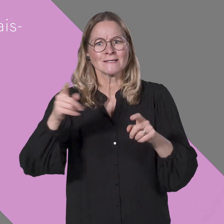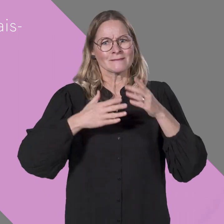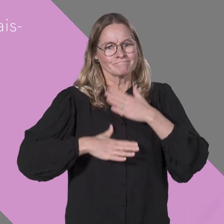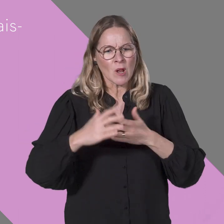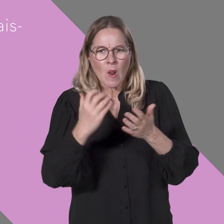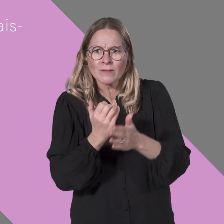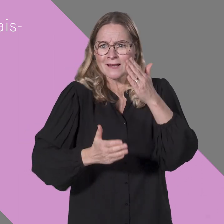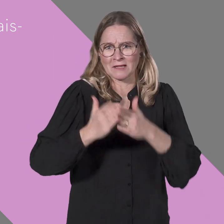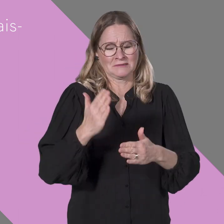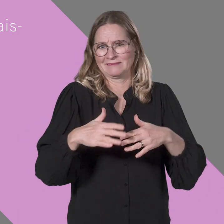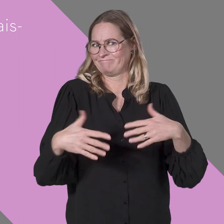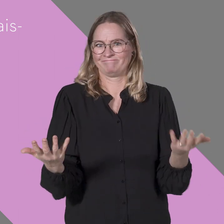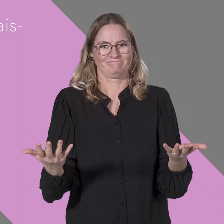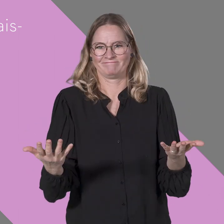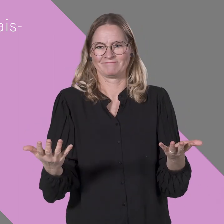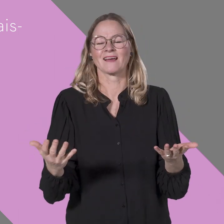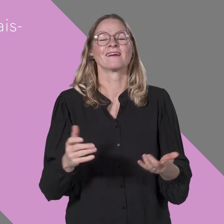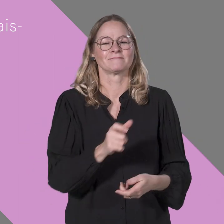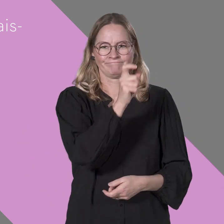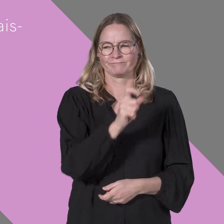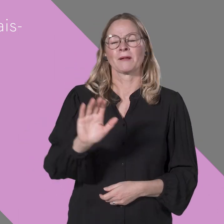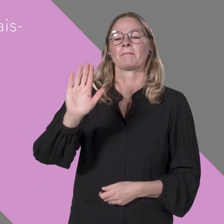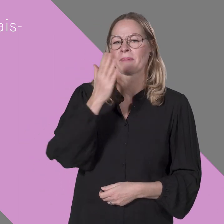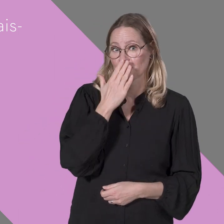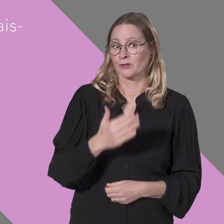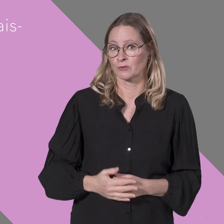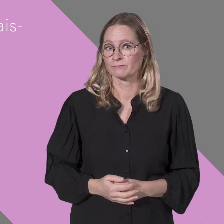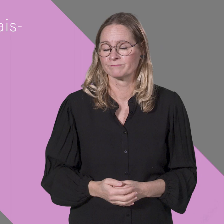vammaisneuvoston kokousten viittomakielen tulkkausongelmiin.